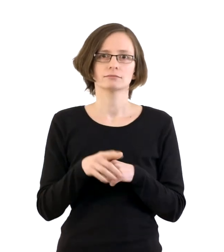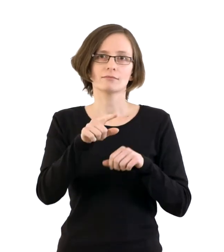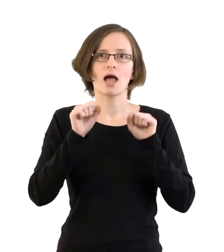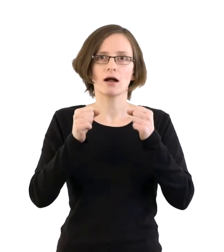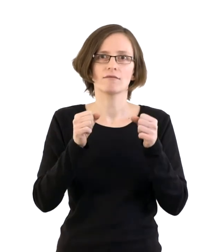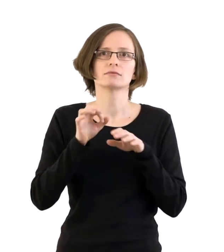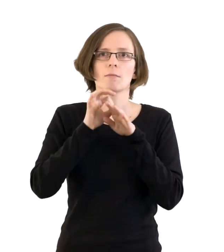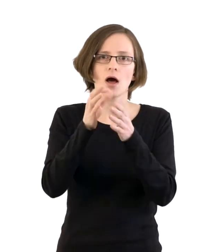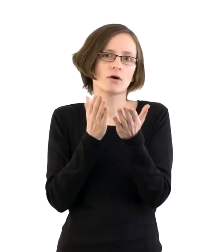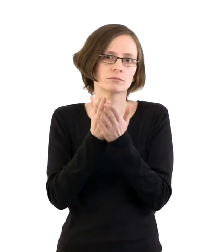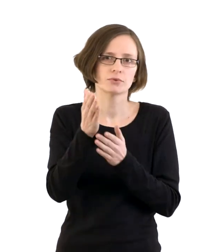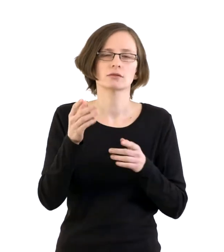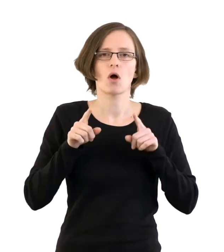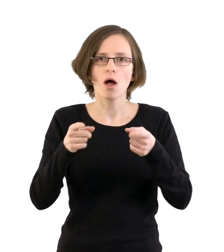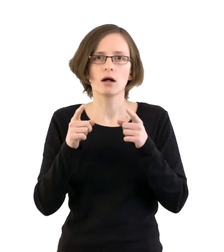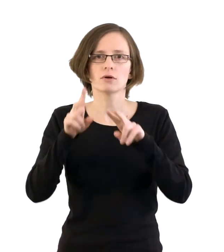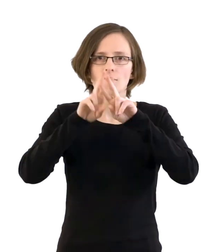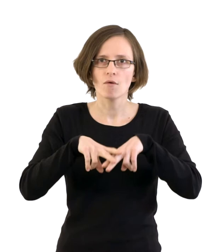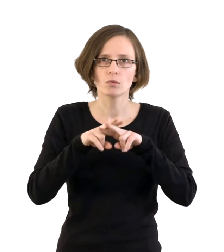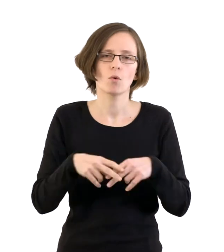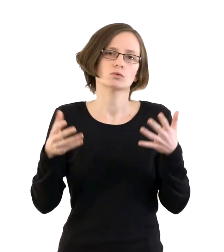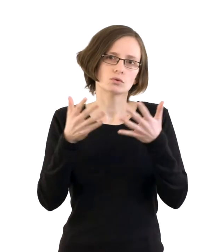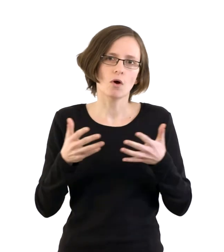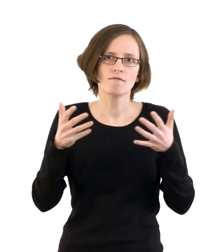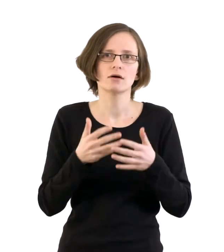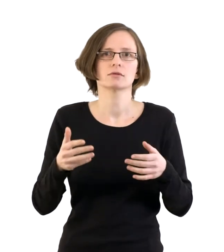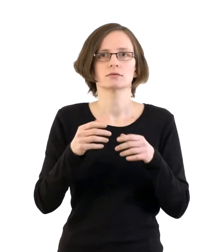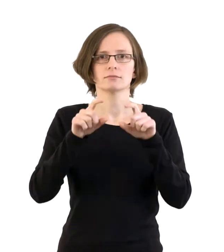Aktywizacja jest prowadzona przez organizacje pozarządowe (np. fundacje, stowarzyszenia),